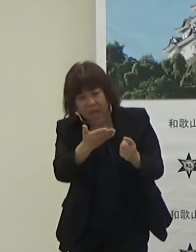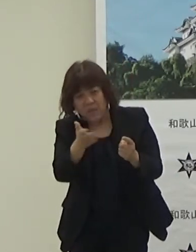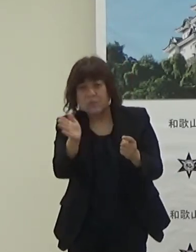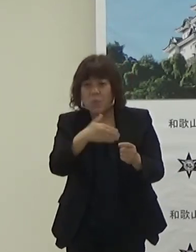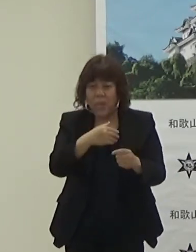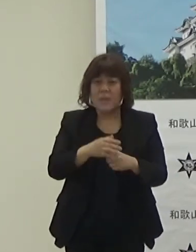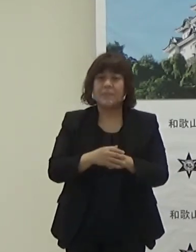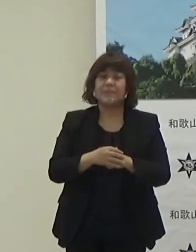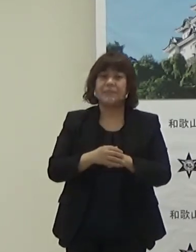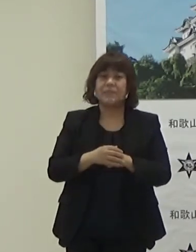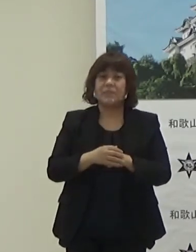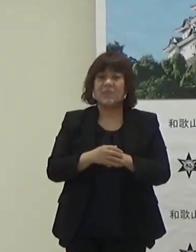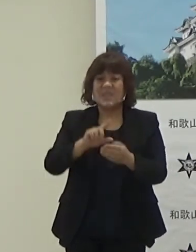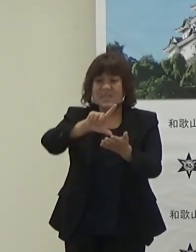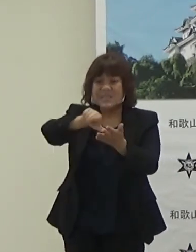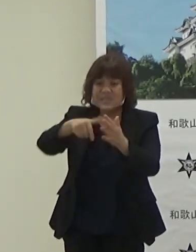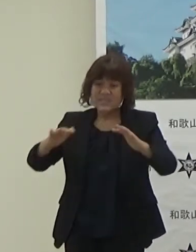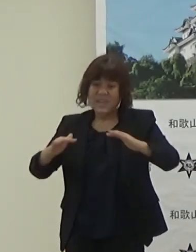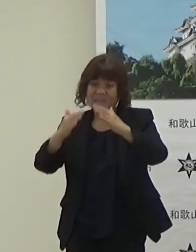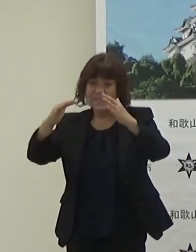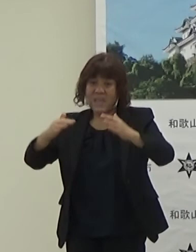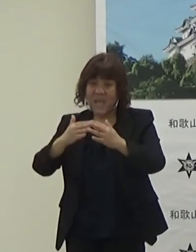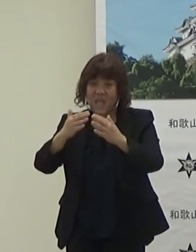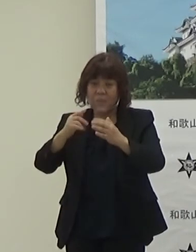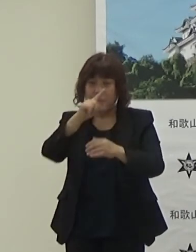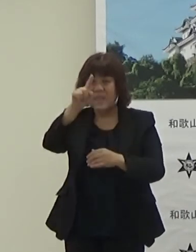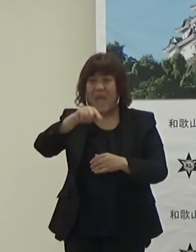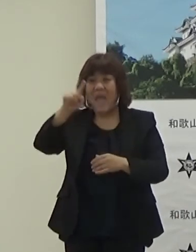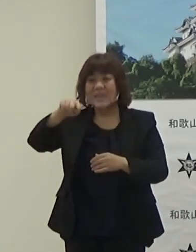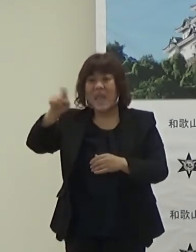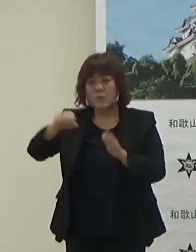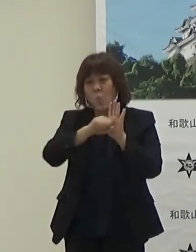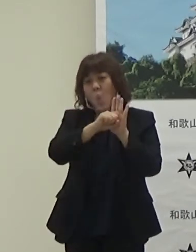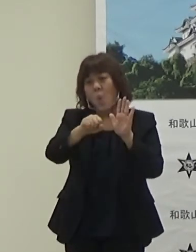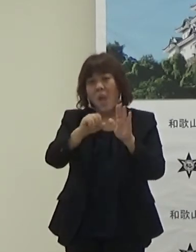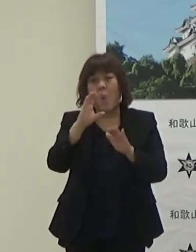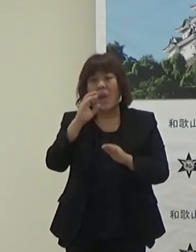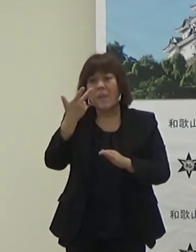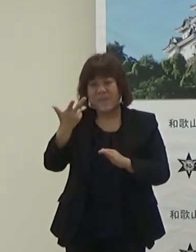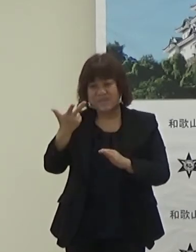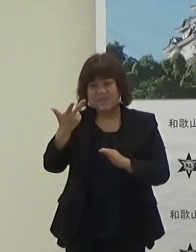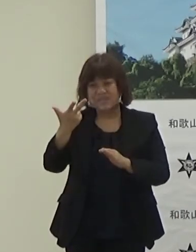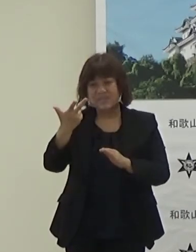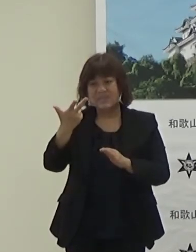地域活性化のためIR効果を和歌山市内にもっと効果を出させるためには